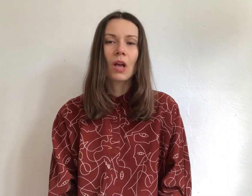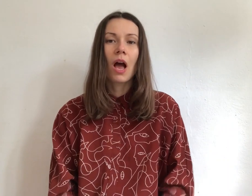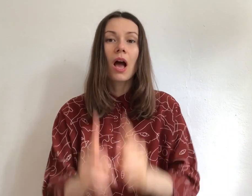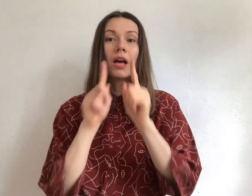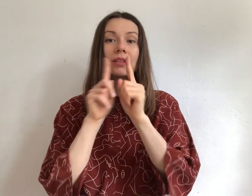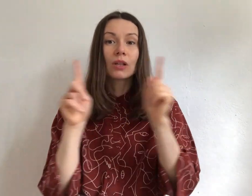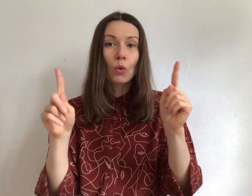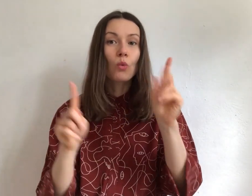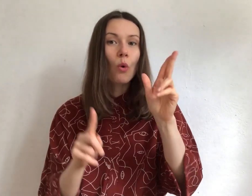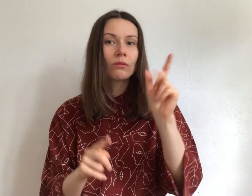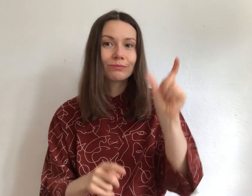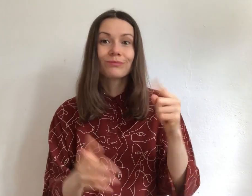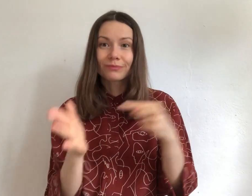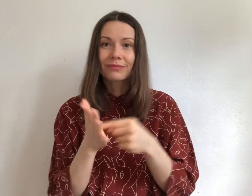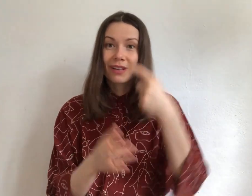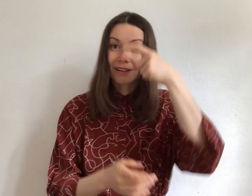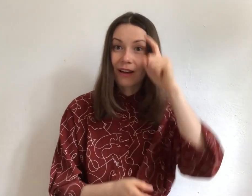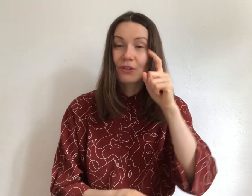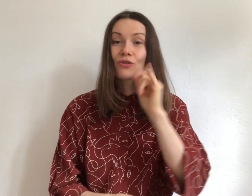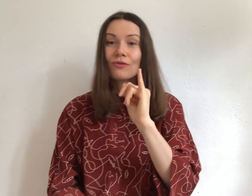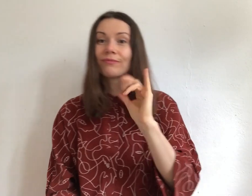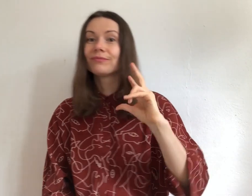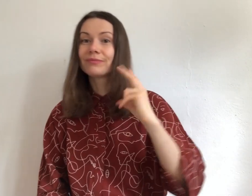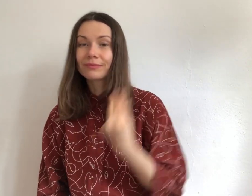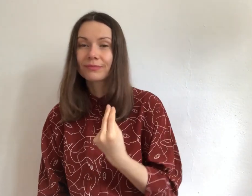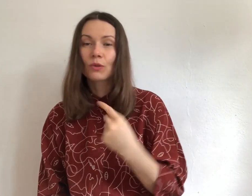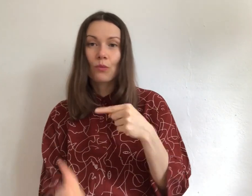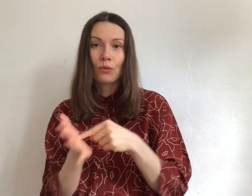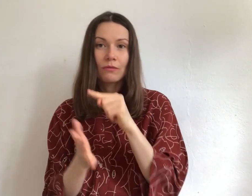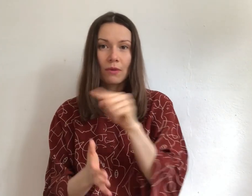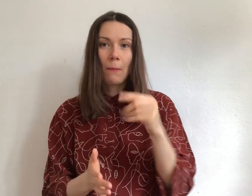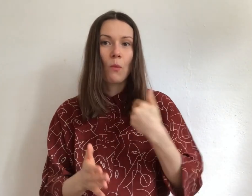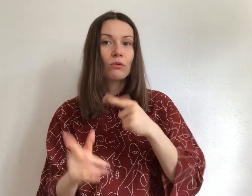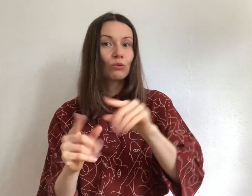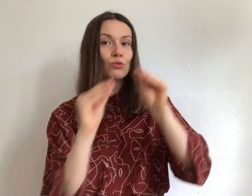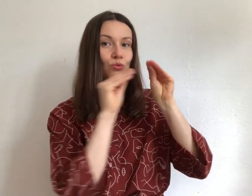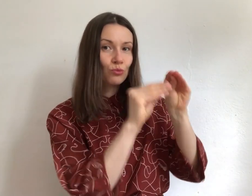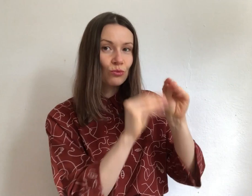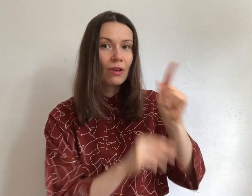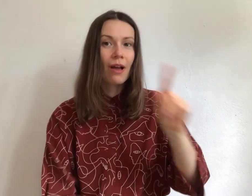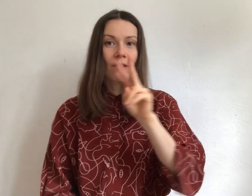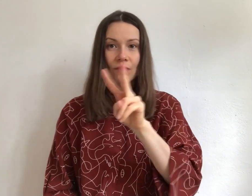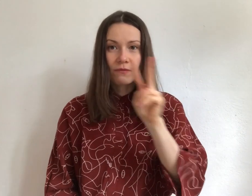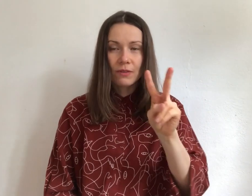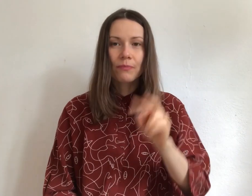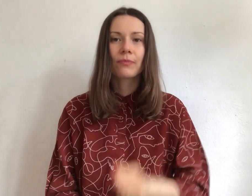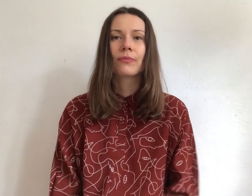Jej nauczycielami byli Erwan Cifra i Simon Attia.